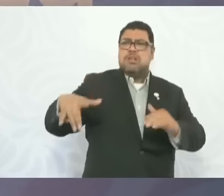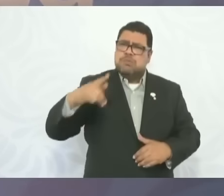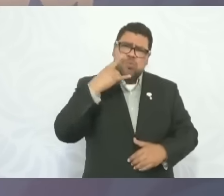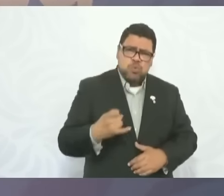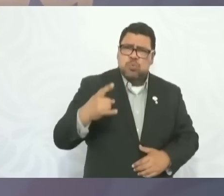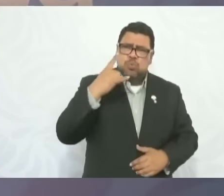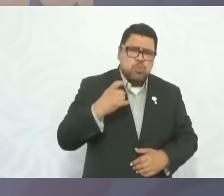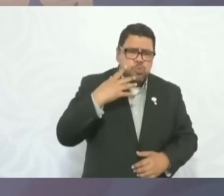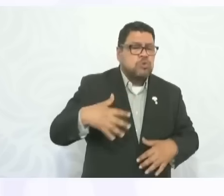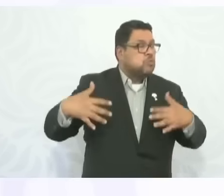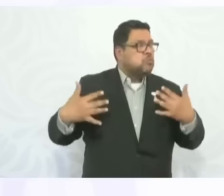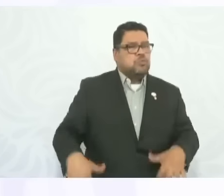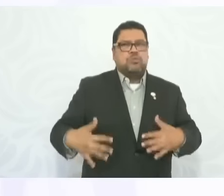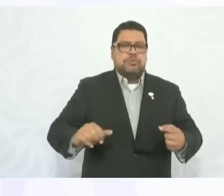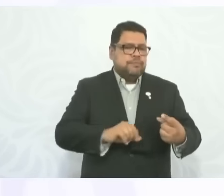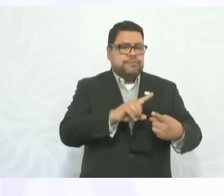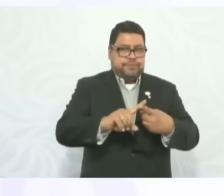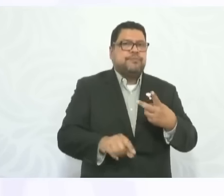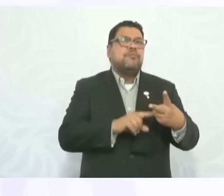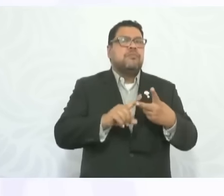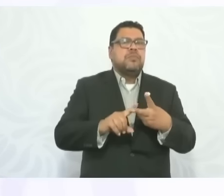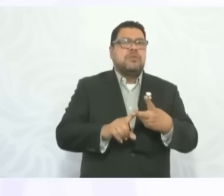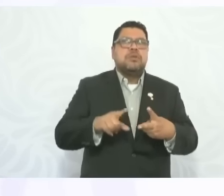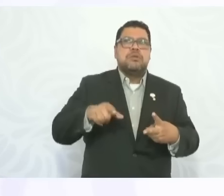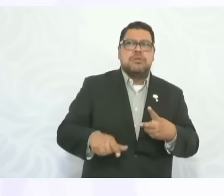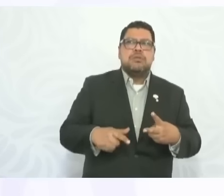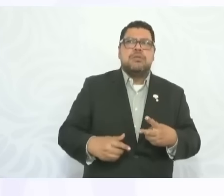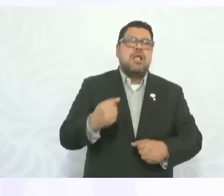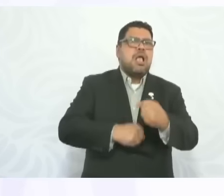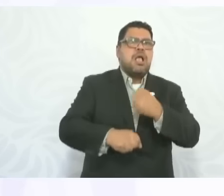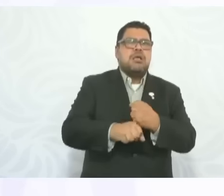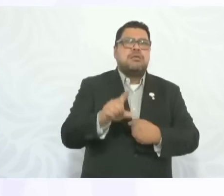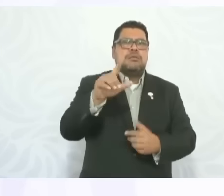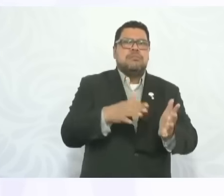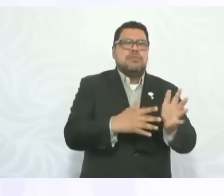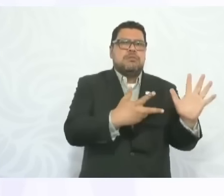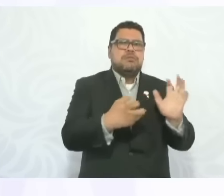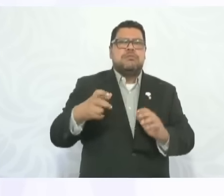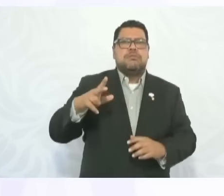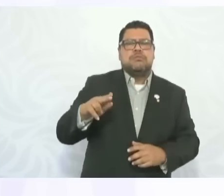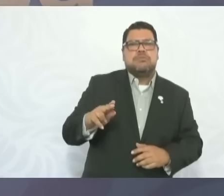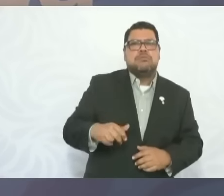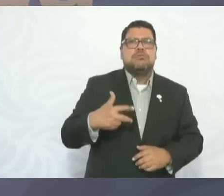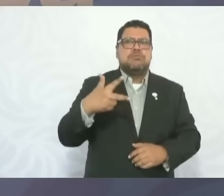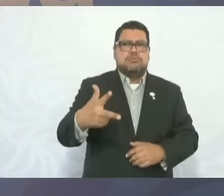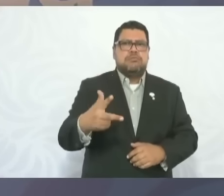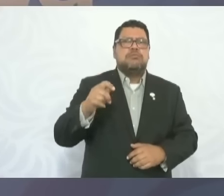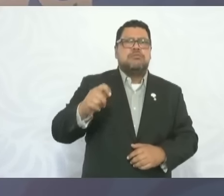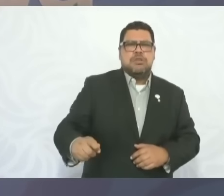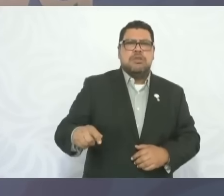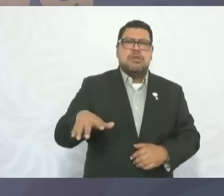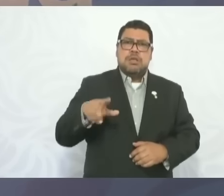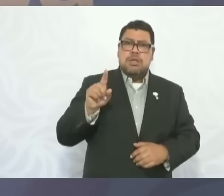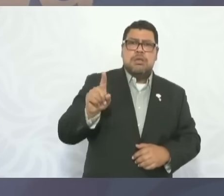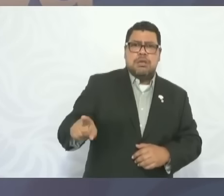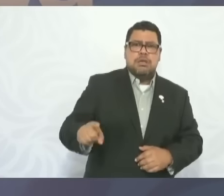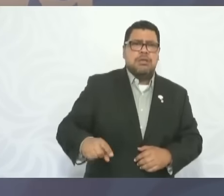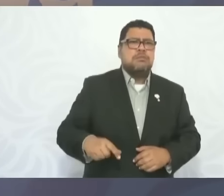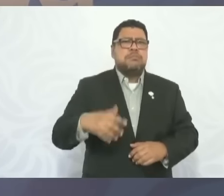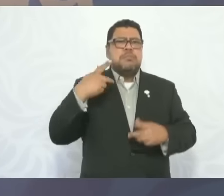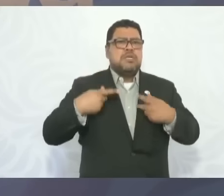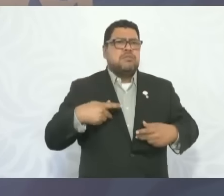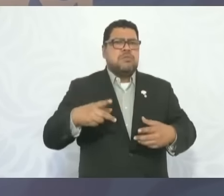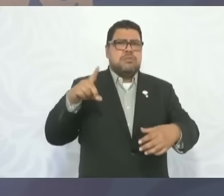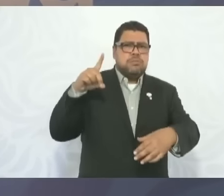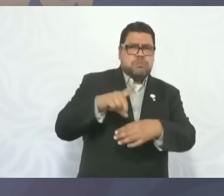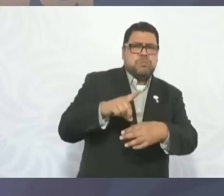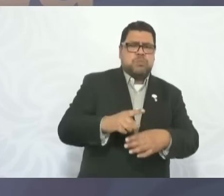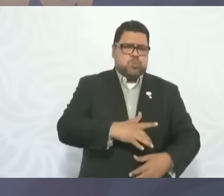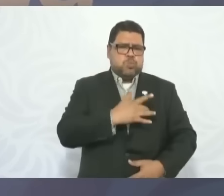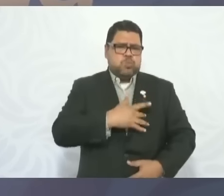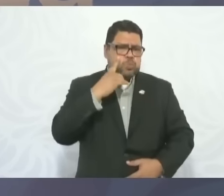Segundo, porque nos enseñó allá por 1988 que la lucha por la democracia se construye con el